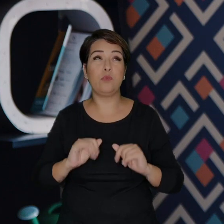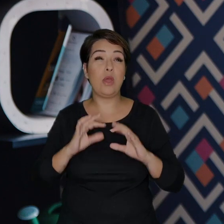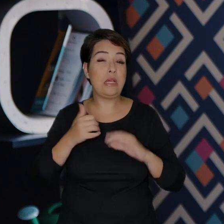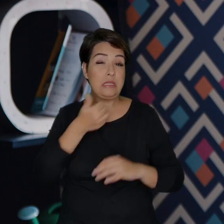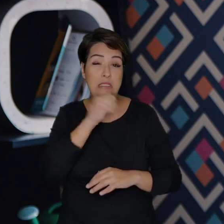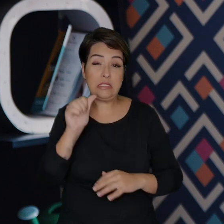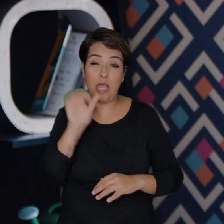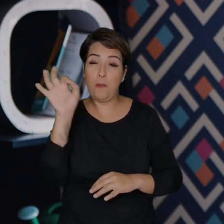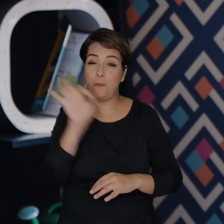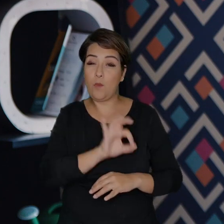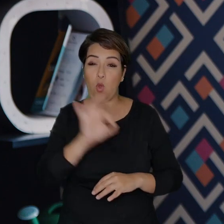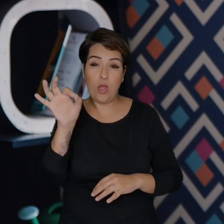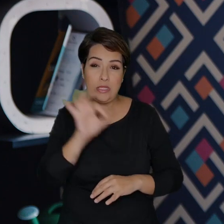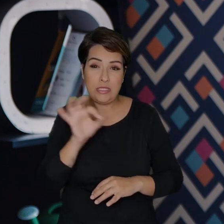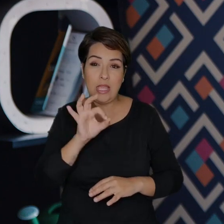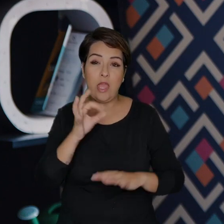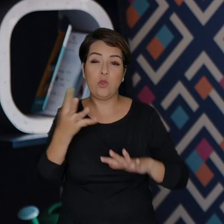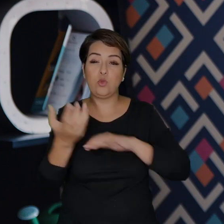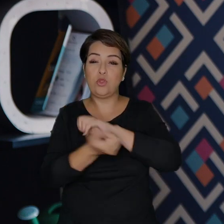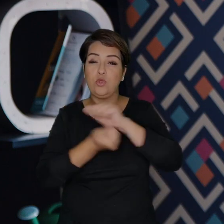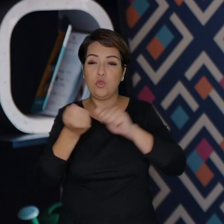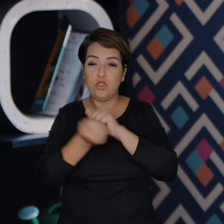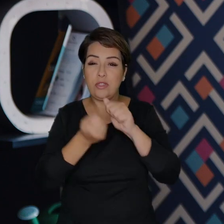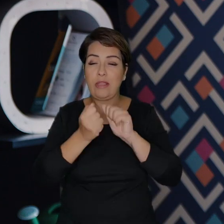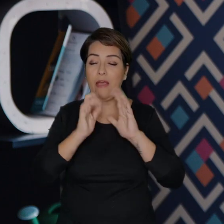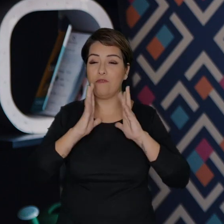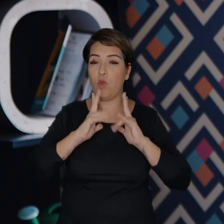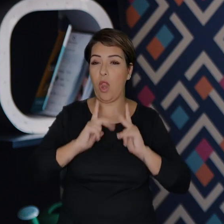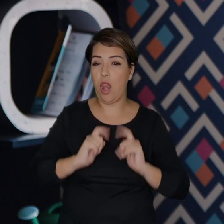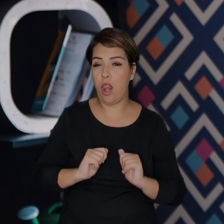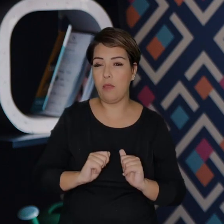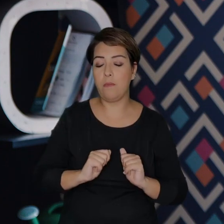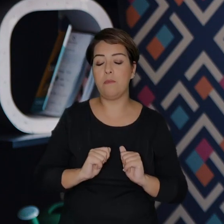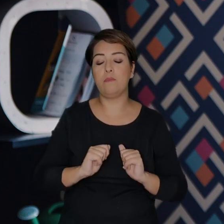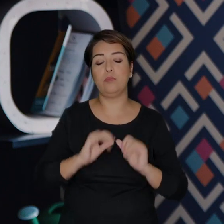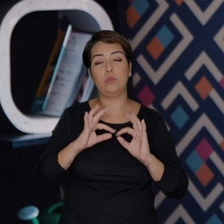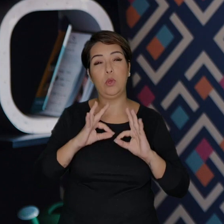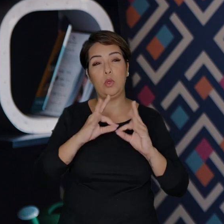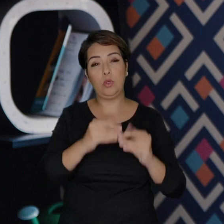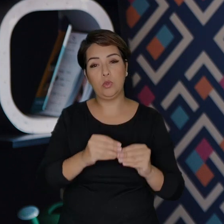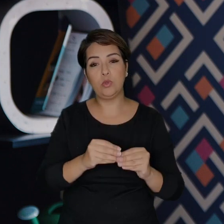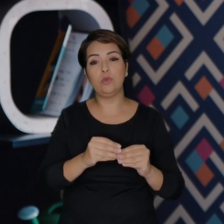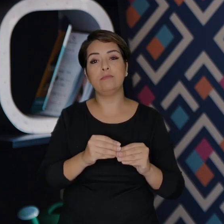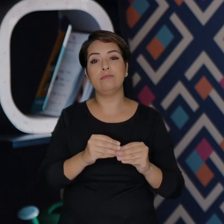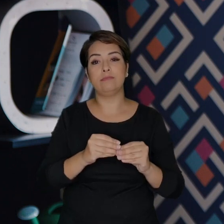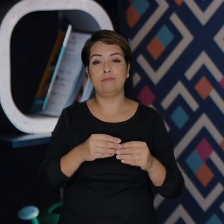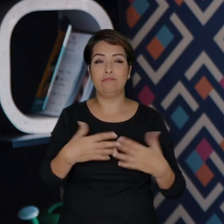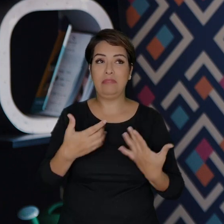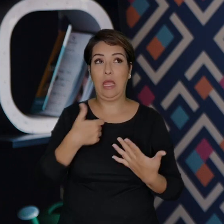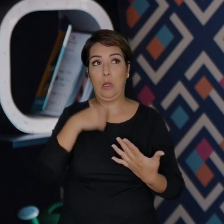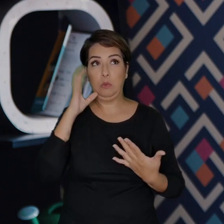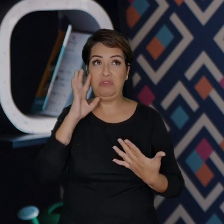Ser totalmente, 100% sustentável, limpo e tudo mais,